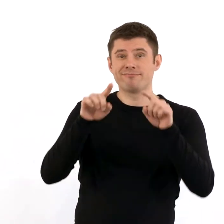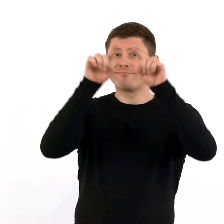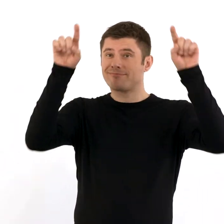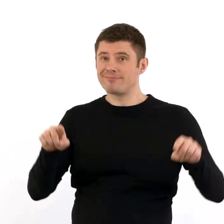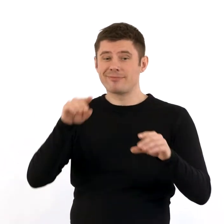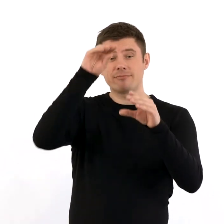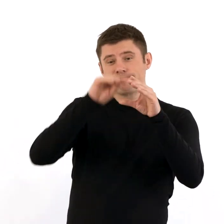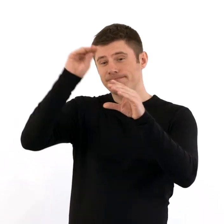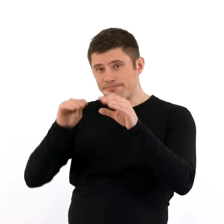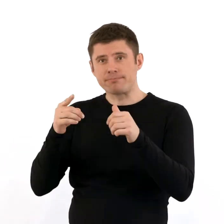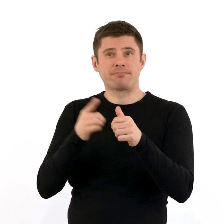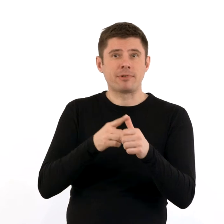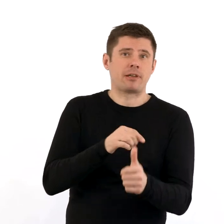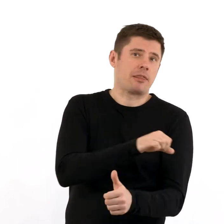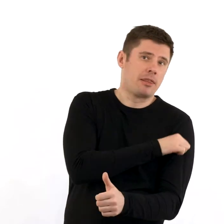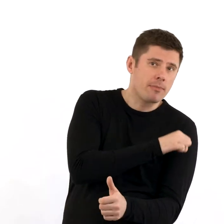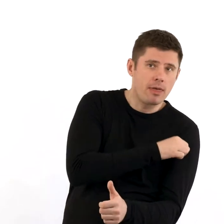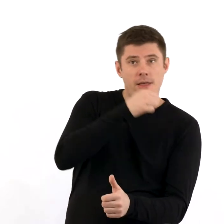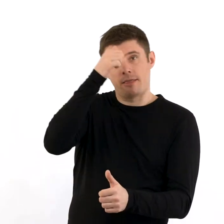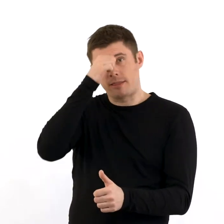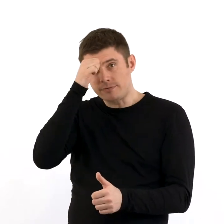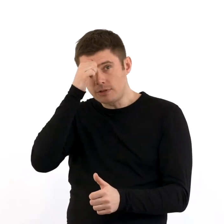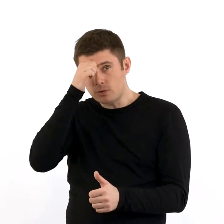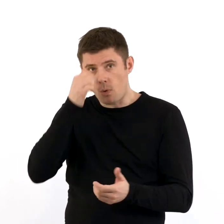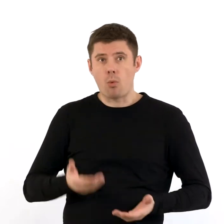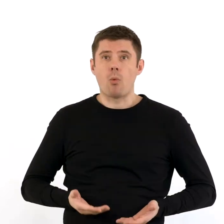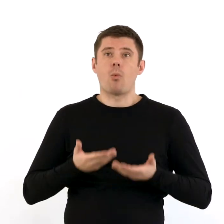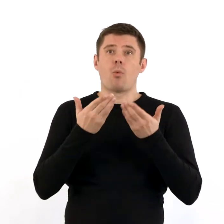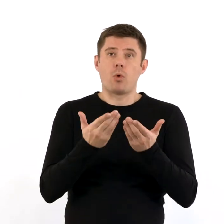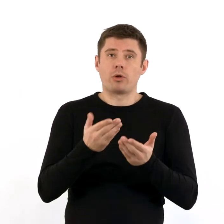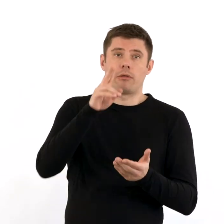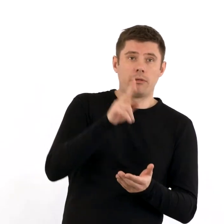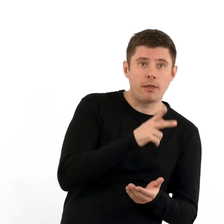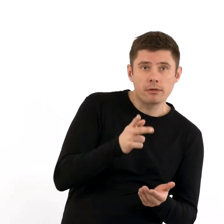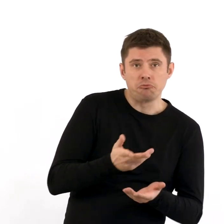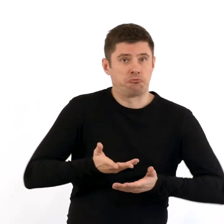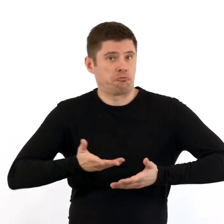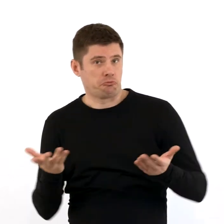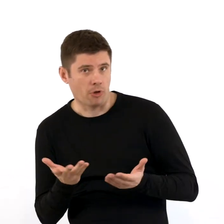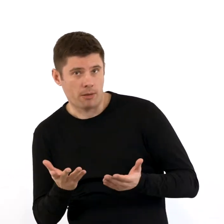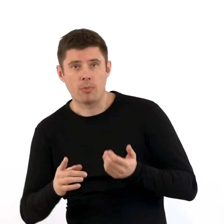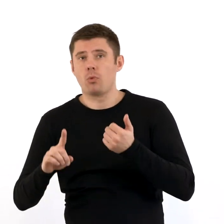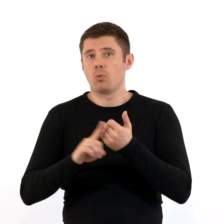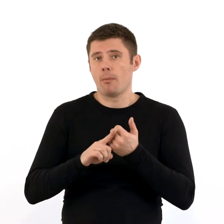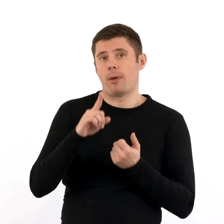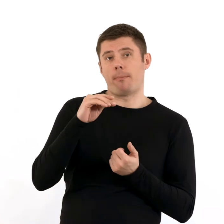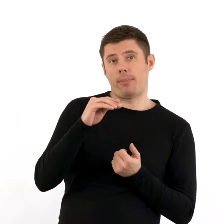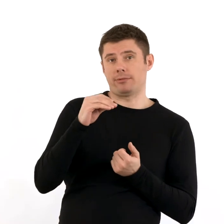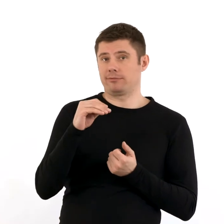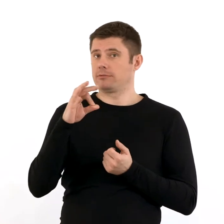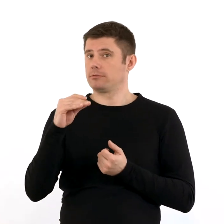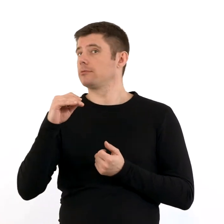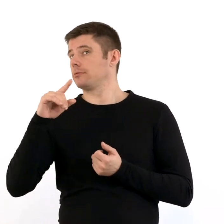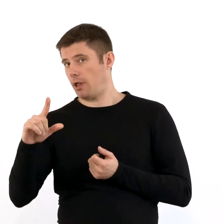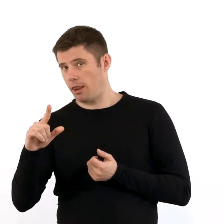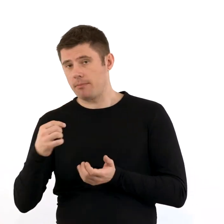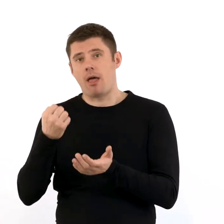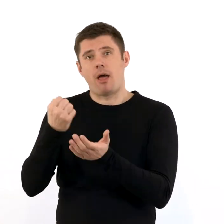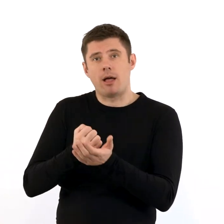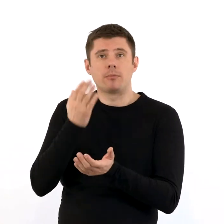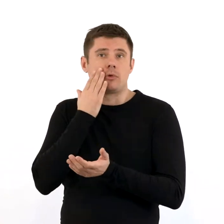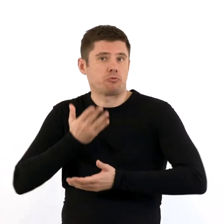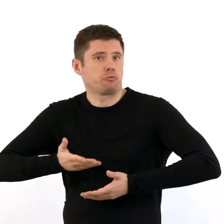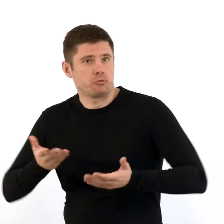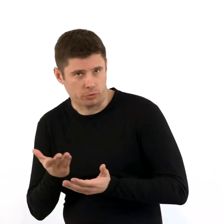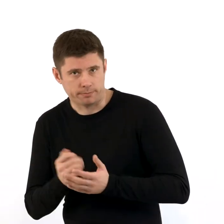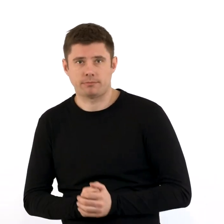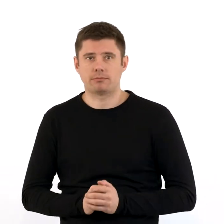(imiona i nazwiska, daty i miejsca urodzenia, PESEL, adresy zamieszkania);